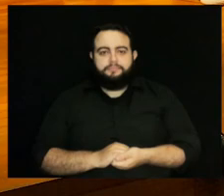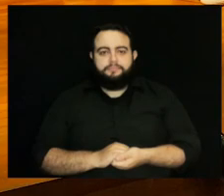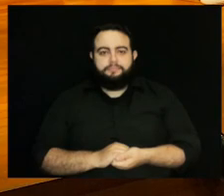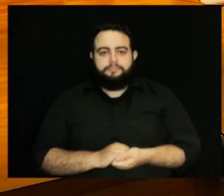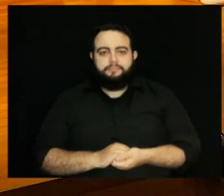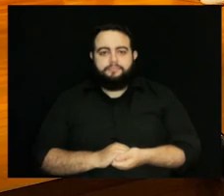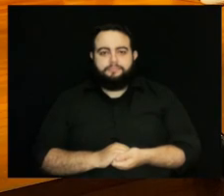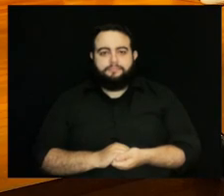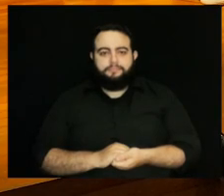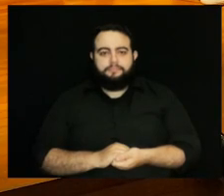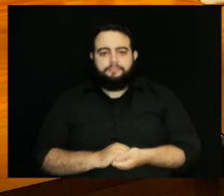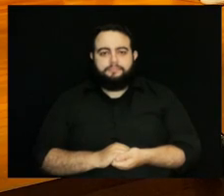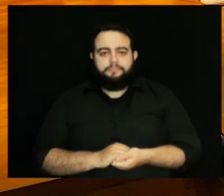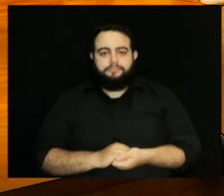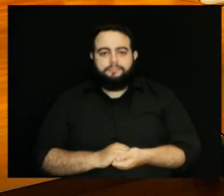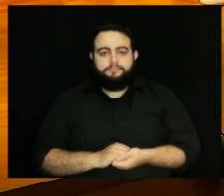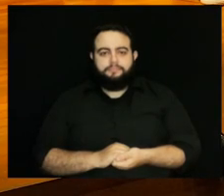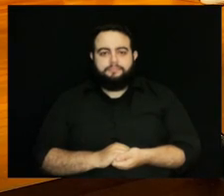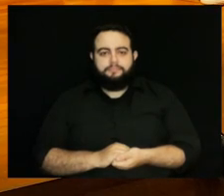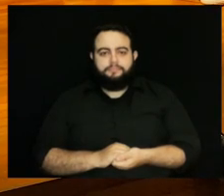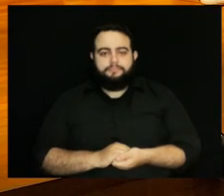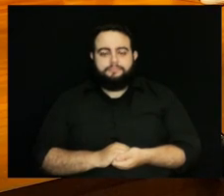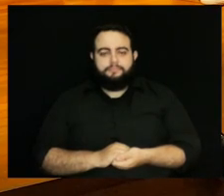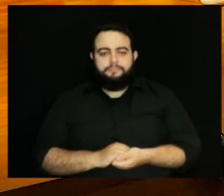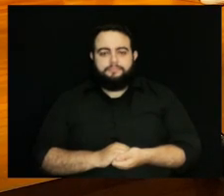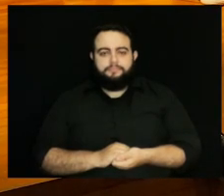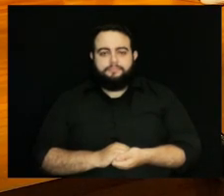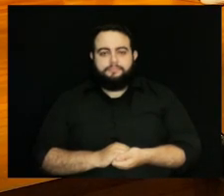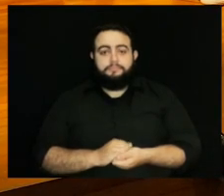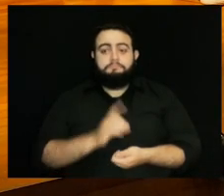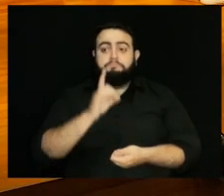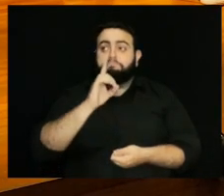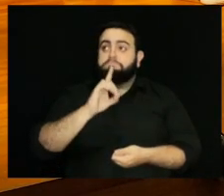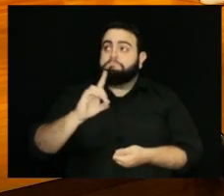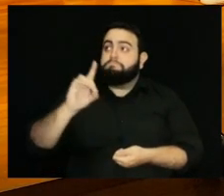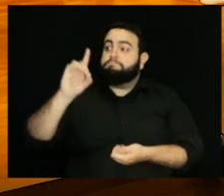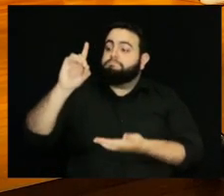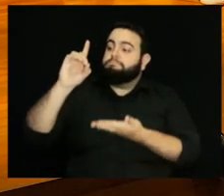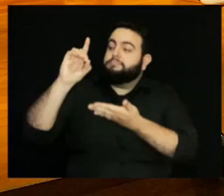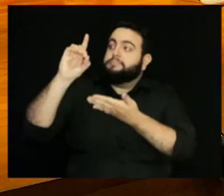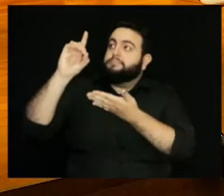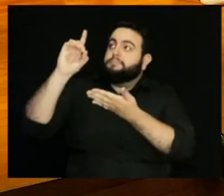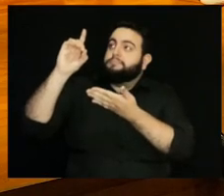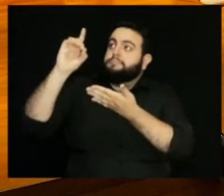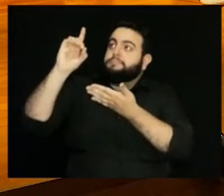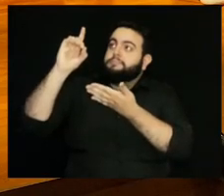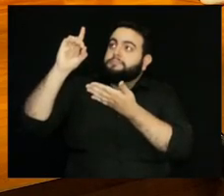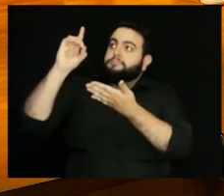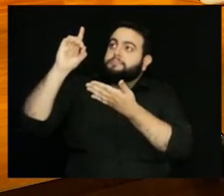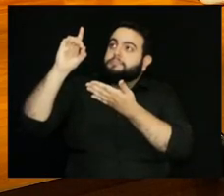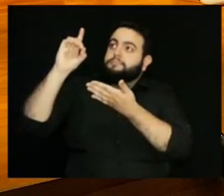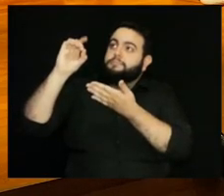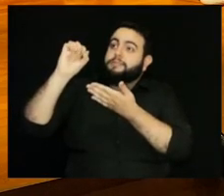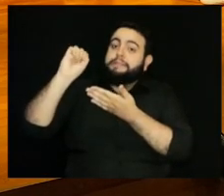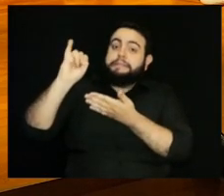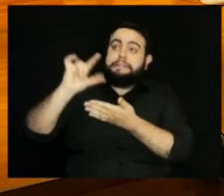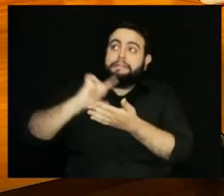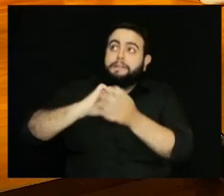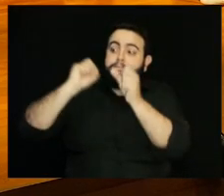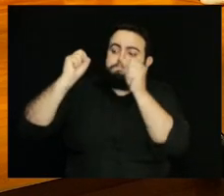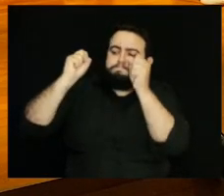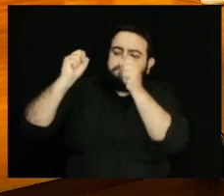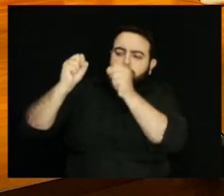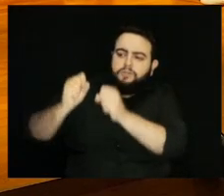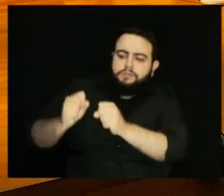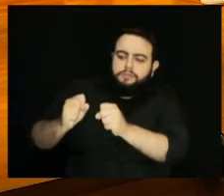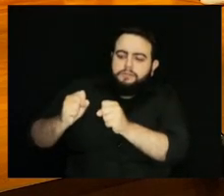[Música] Ó Deus, se tens poderes sobre a terra